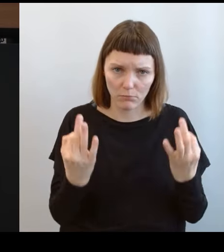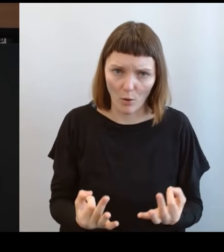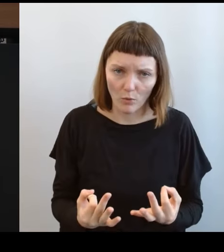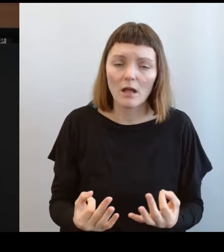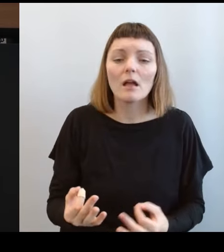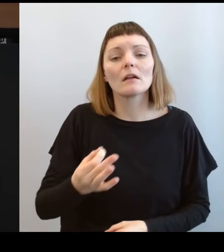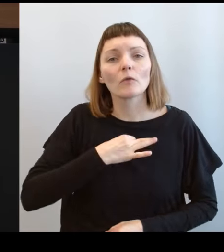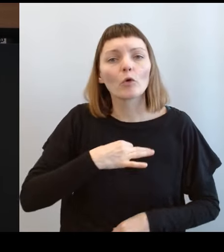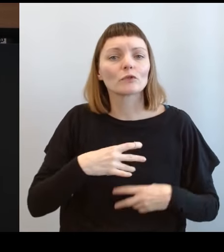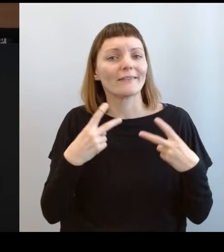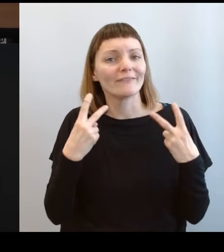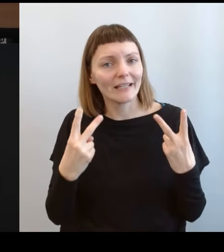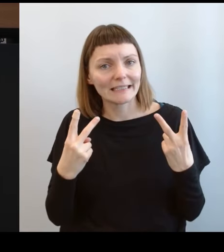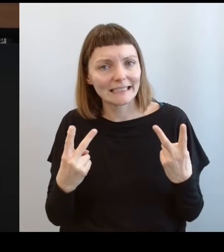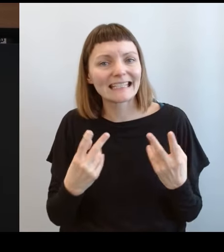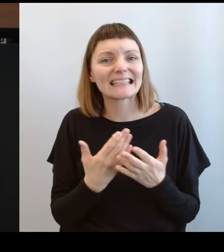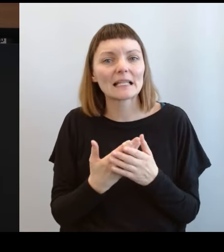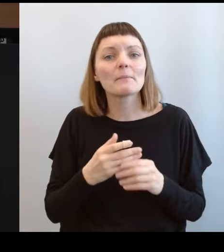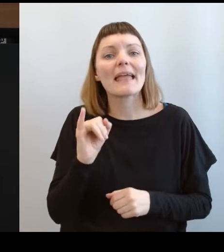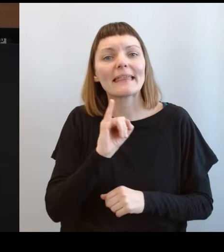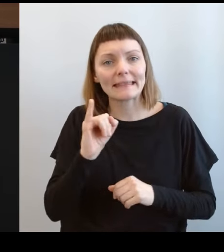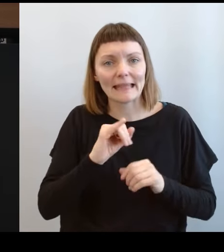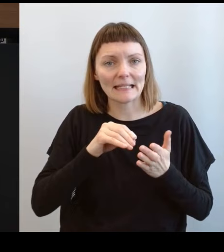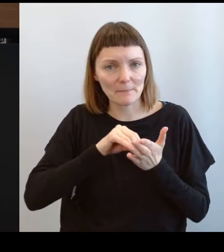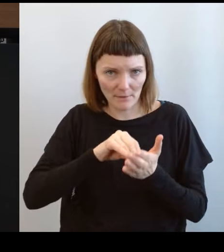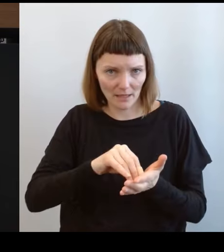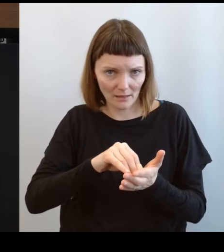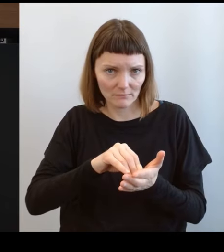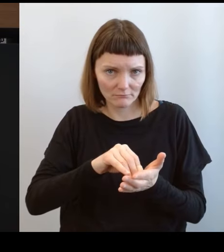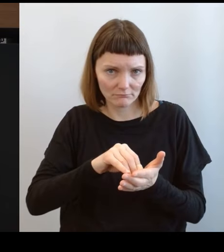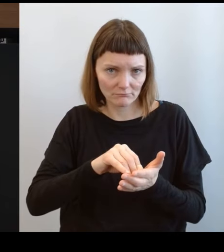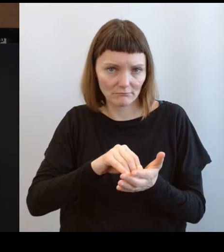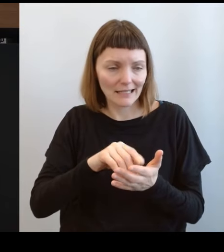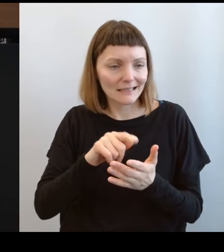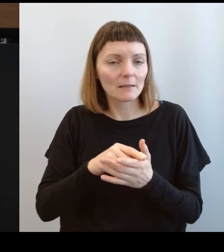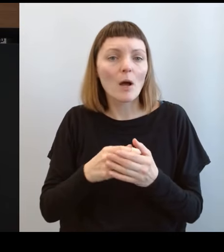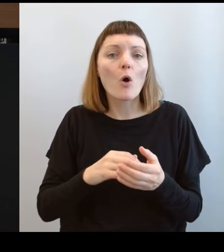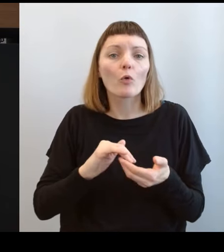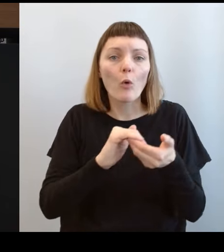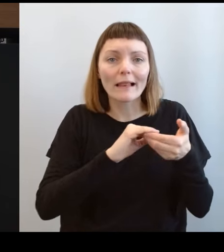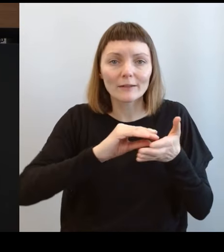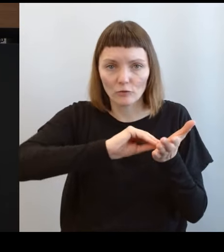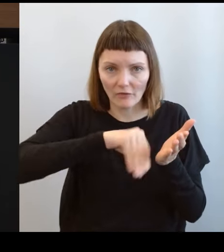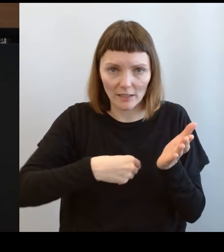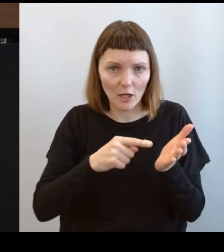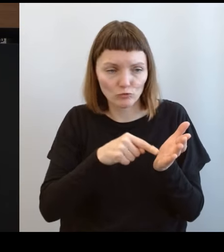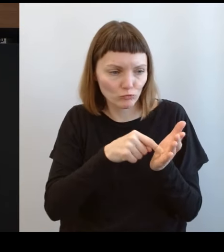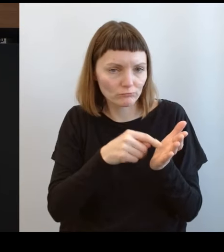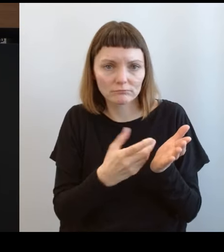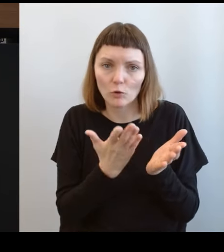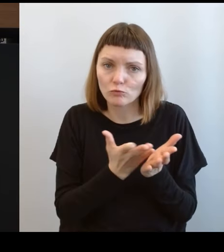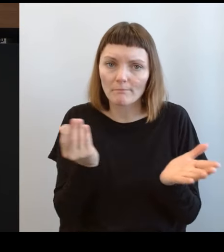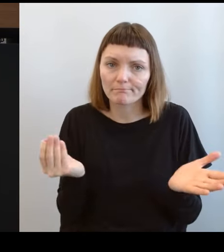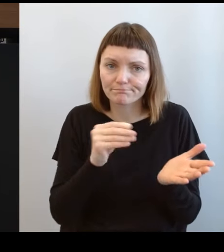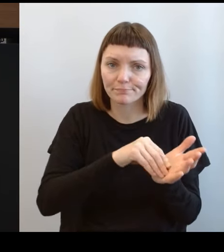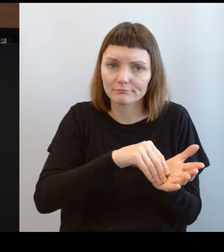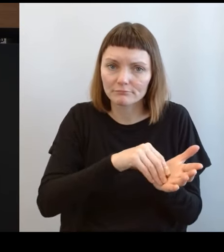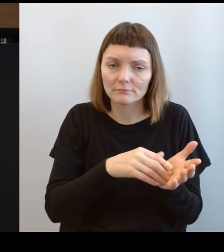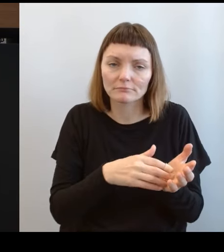Begrenzung der Indexmieten natürlich in den Koalitionsvertrag auch mit der CDU festgeschrieben. Ja, hier wurde es schon mal immer wieder betont.